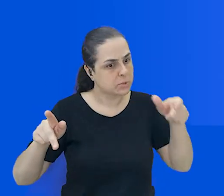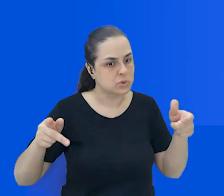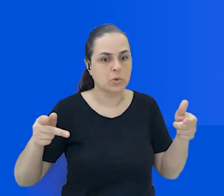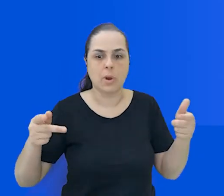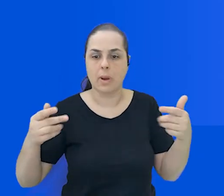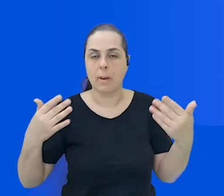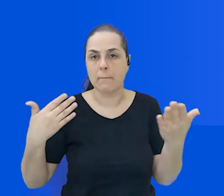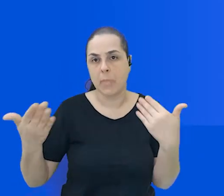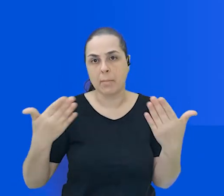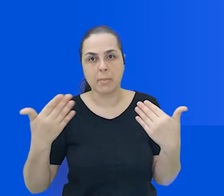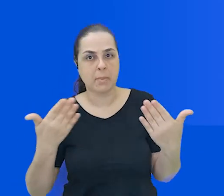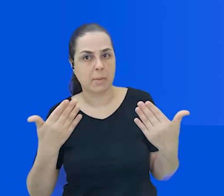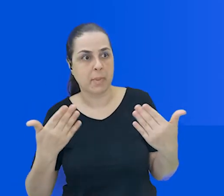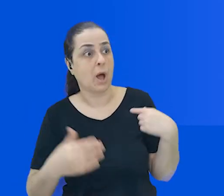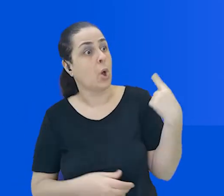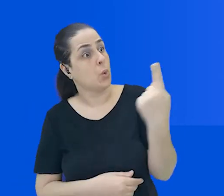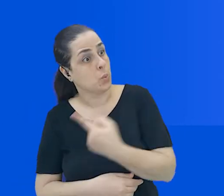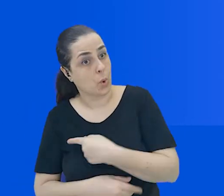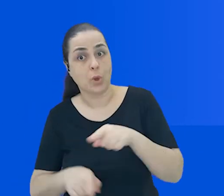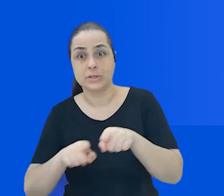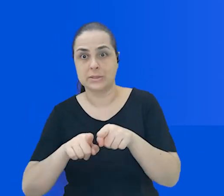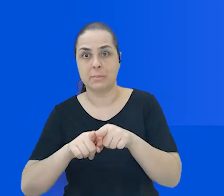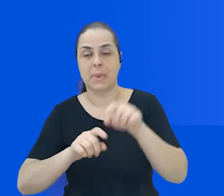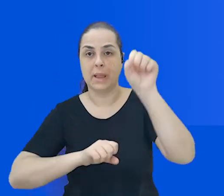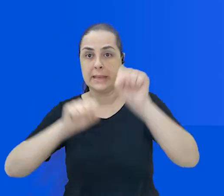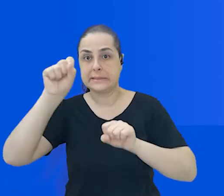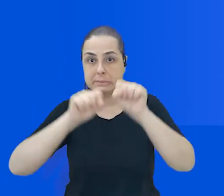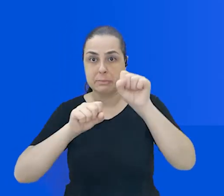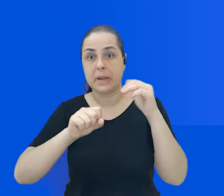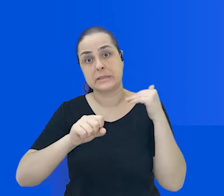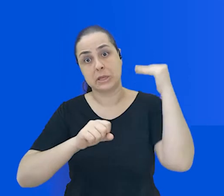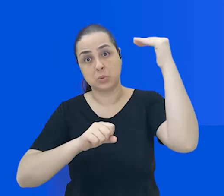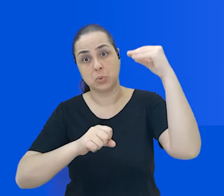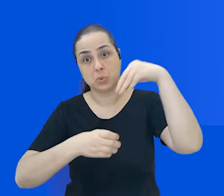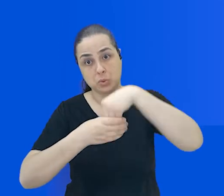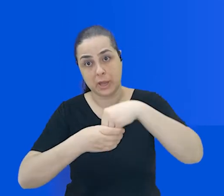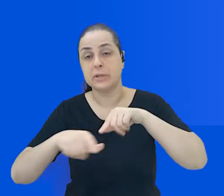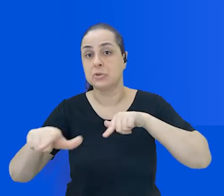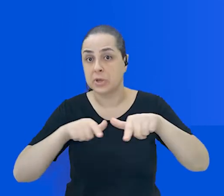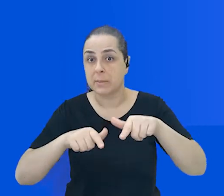para onde eu estou, que são as empresas, os adultos dentro das empresas, mas também os educadores.